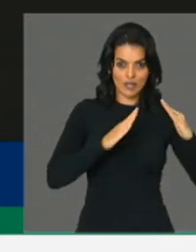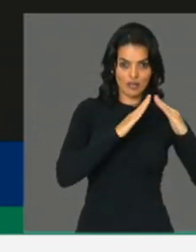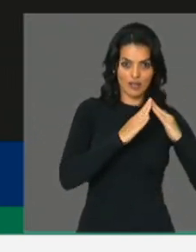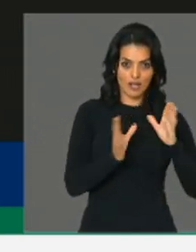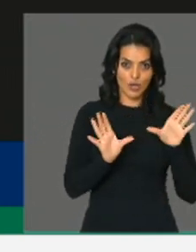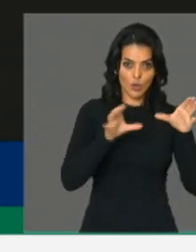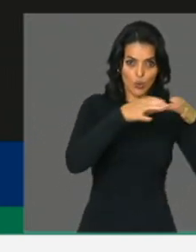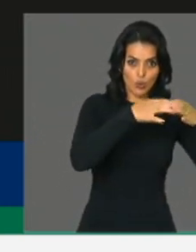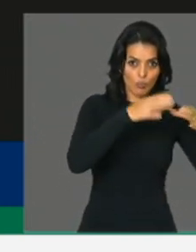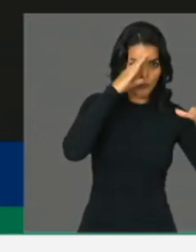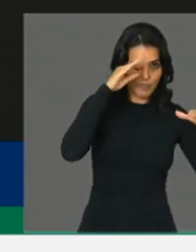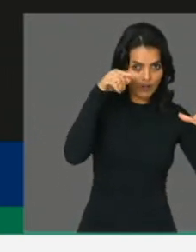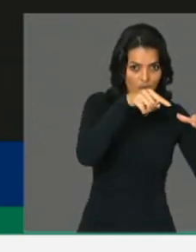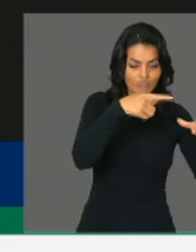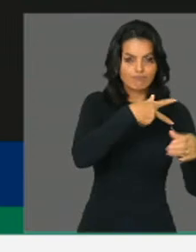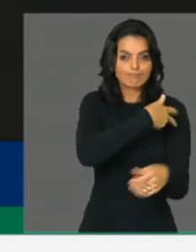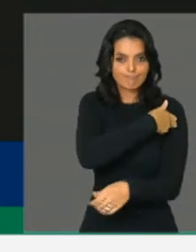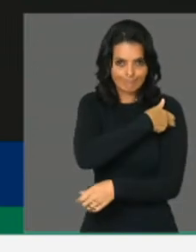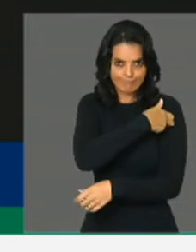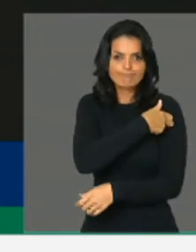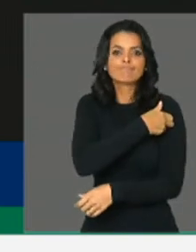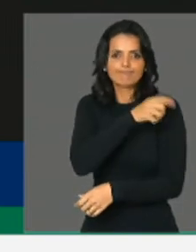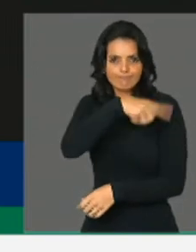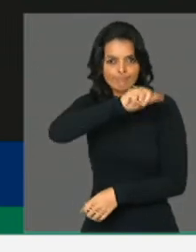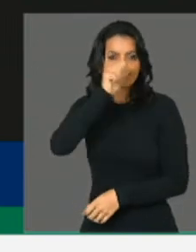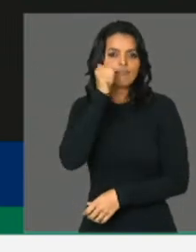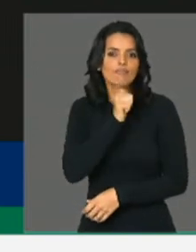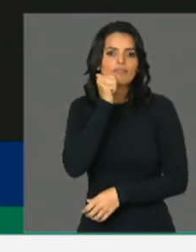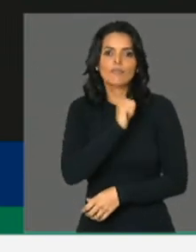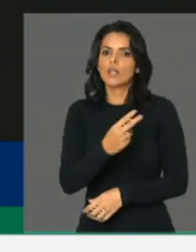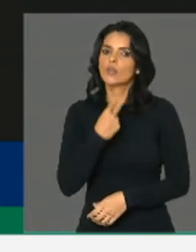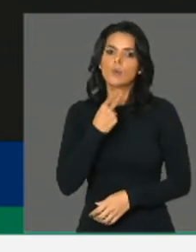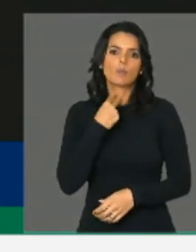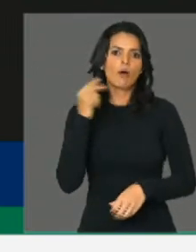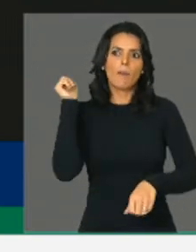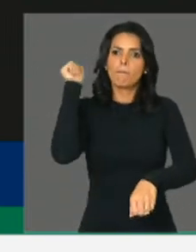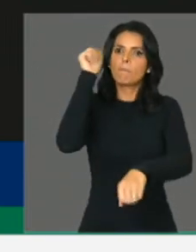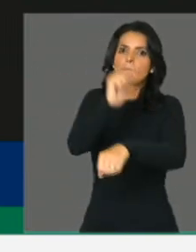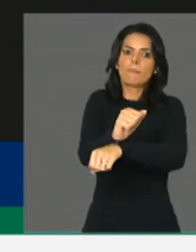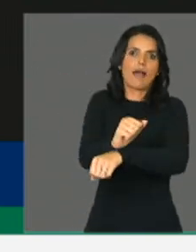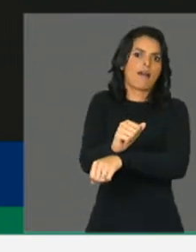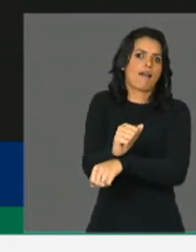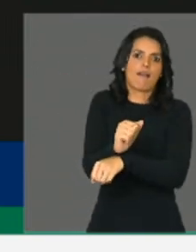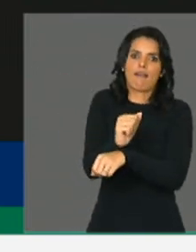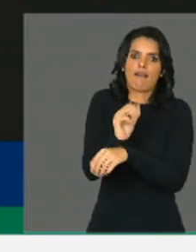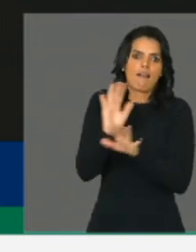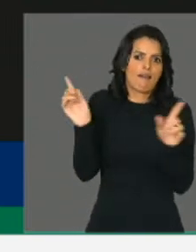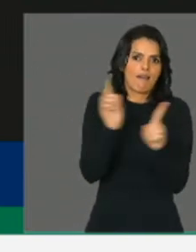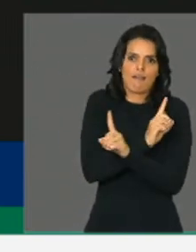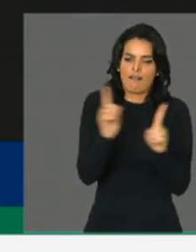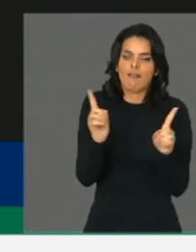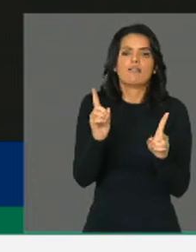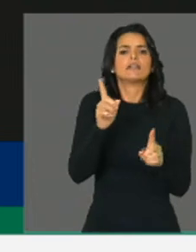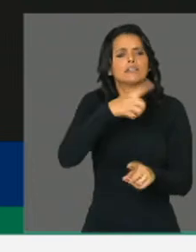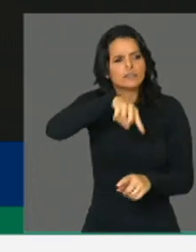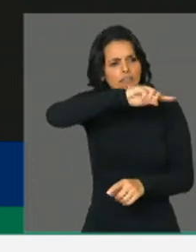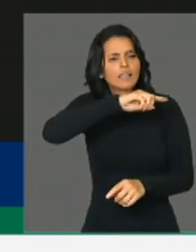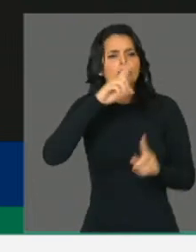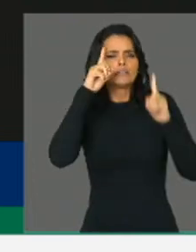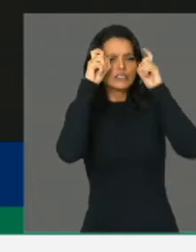EM CONDIÇÕES ANÁLOGAS É ESCRAVIDÃO. ENTÃO NÓS GOSTARÍAMOS DE PEDIR O APOIO DE V.EXA. O APOIO DE TODAS AS MULHERES DA BANCADA FEMININA PARA QUE A GENTE PUDESSE DAR